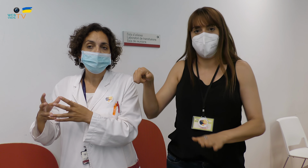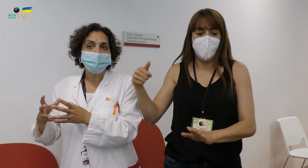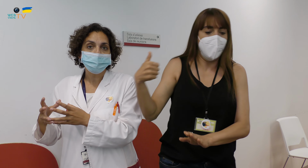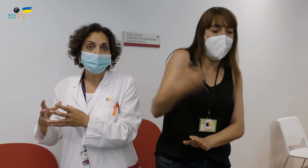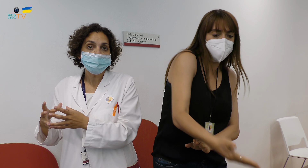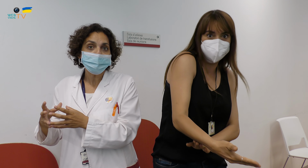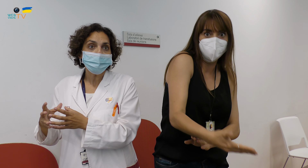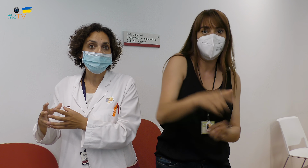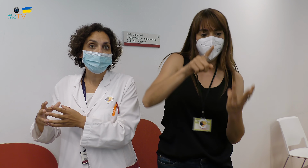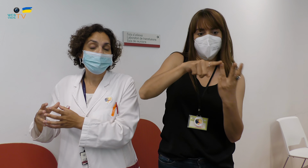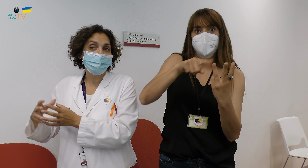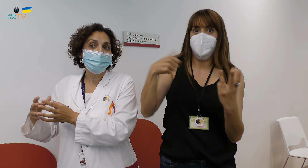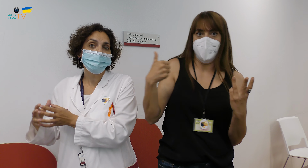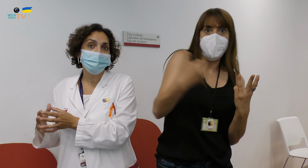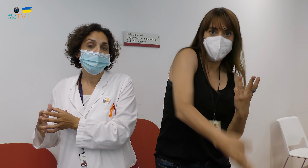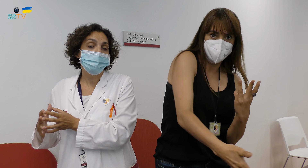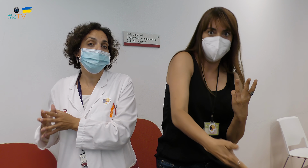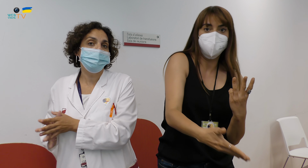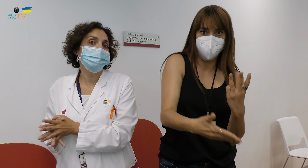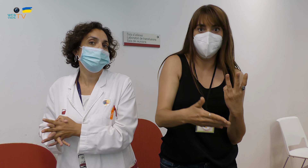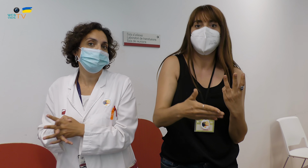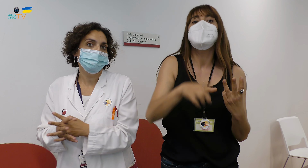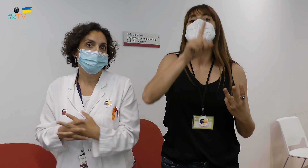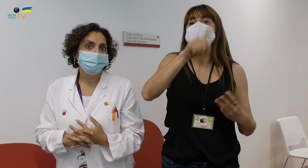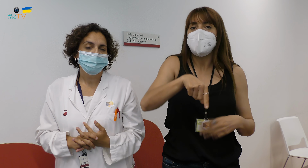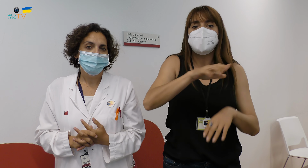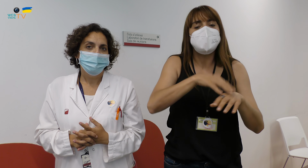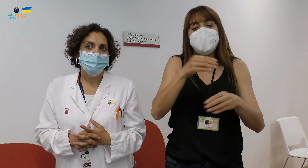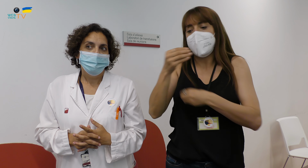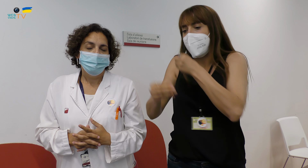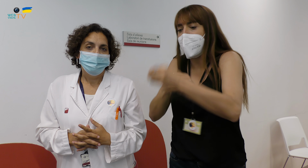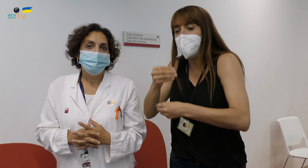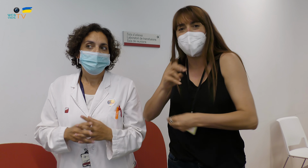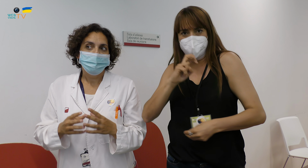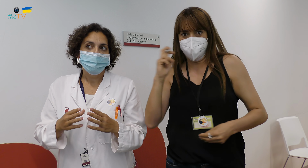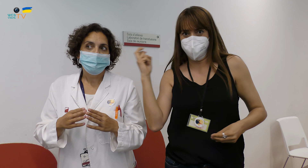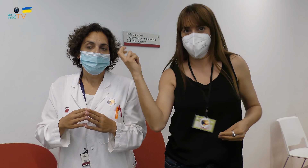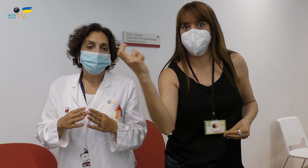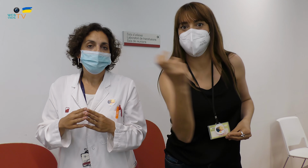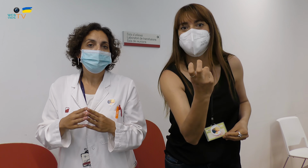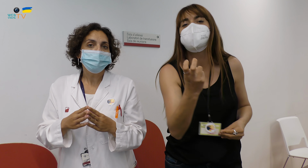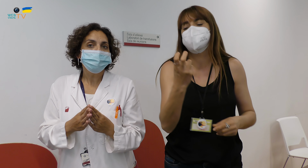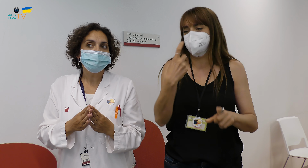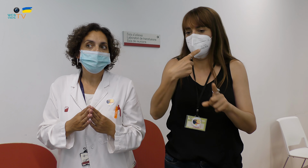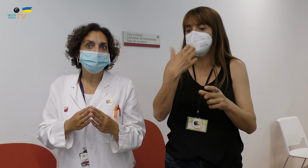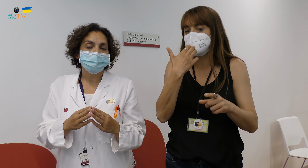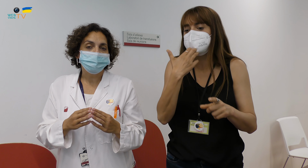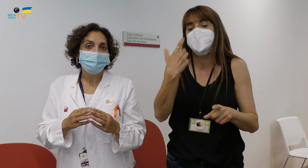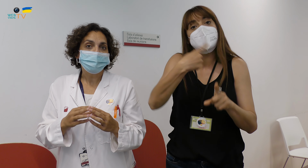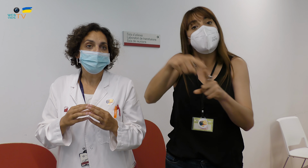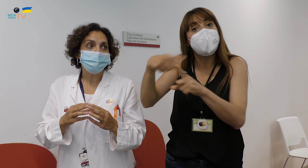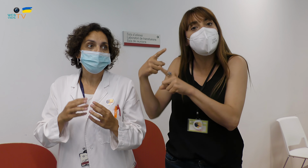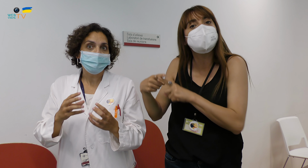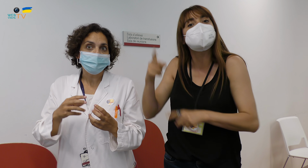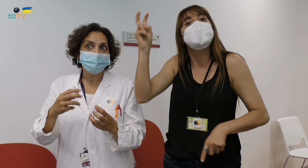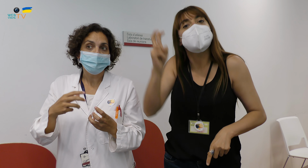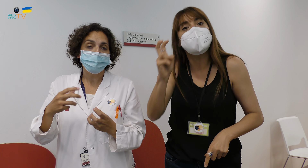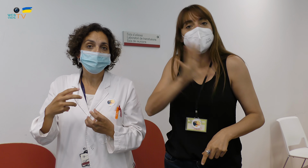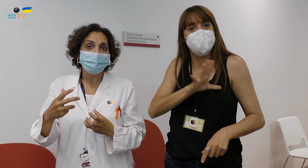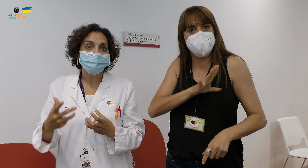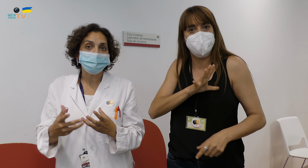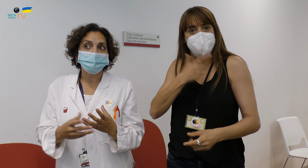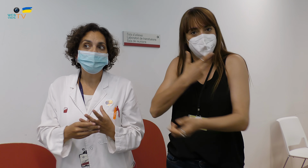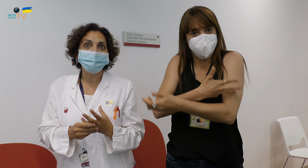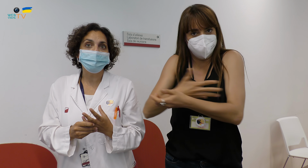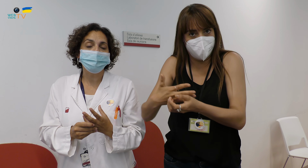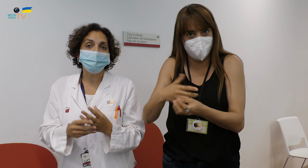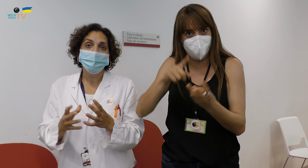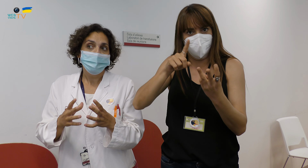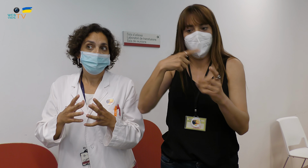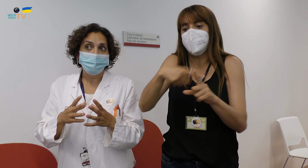i també per a generar hemoderivats. Són productes rics en aquestes proteïnes plasmàtiques